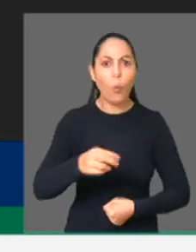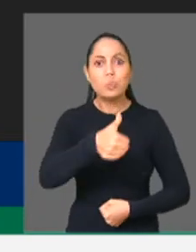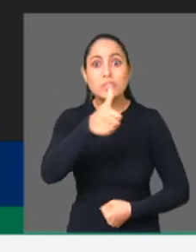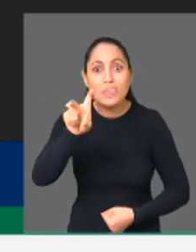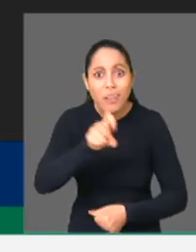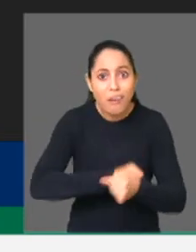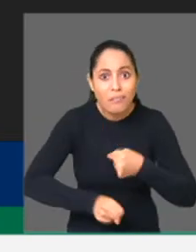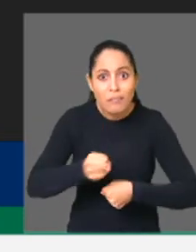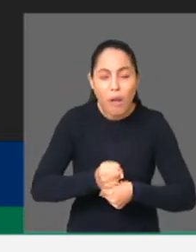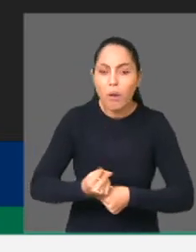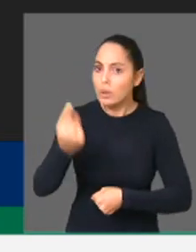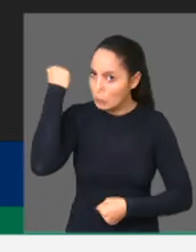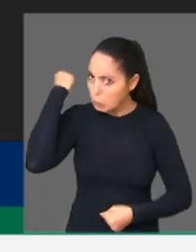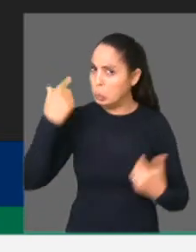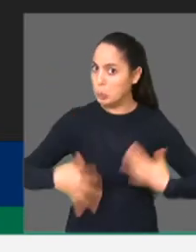NÃO PODE DEIXAR ESSE IMBRÓGLIO SE ARRASTAR DE